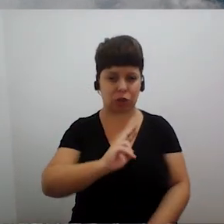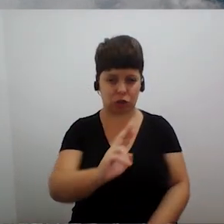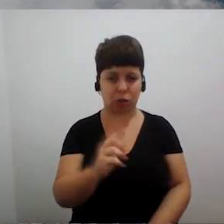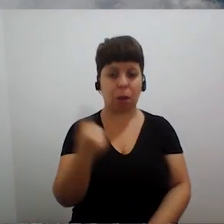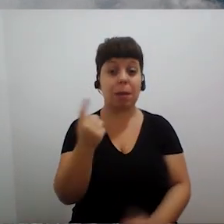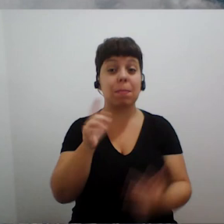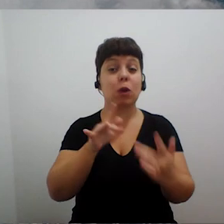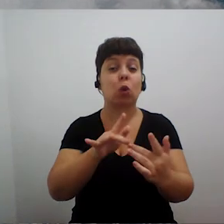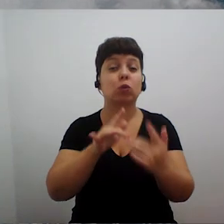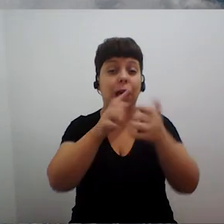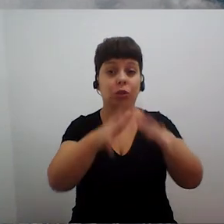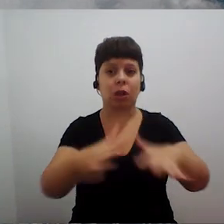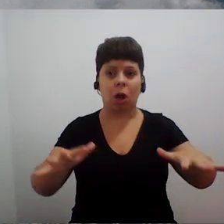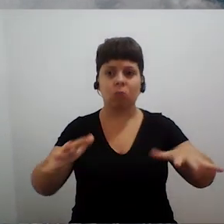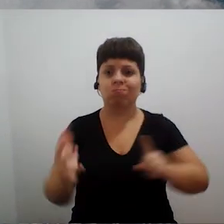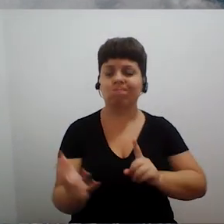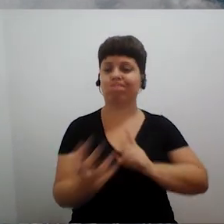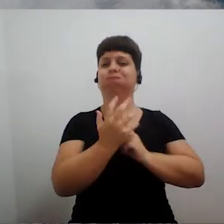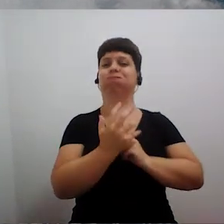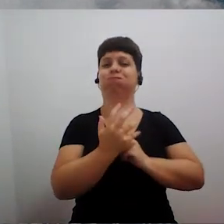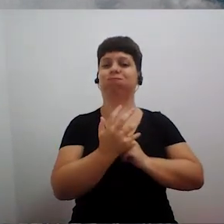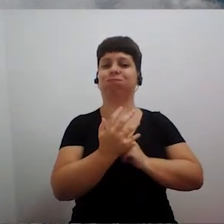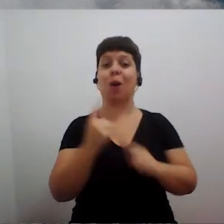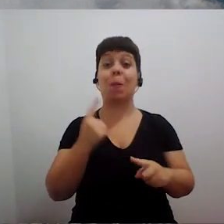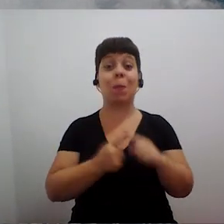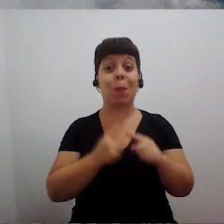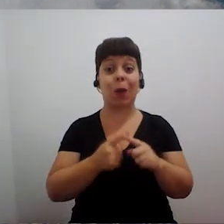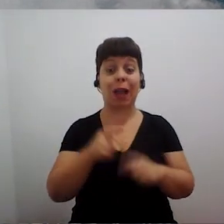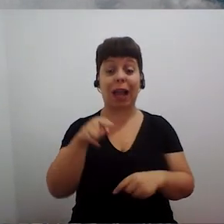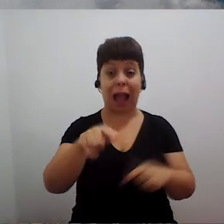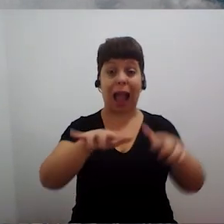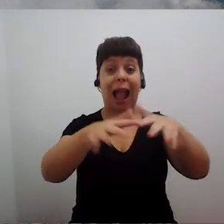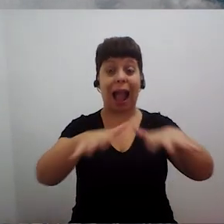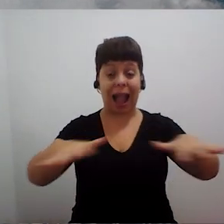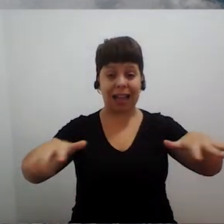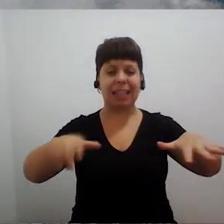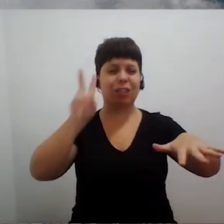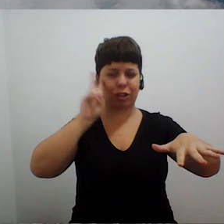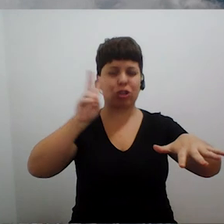com o oceano é impactante porque foi através dele que a nossa história de ressignificação